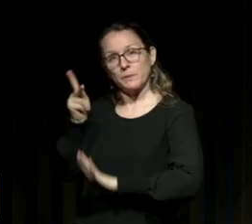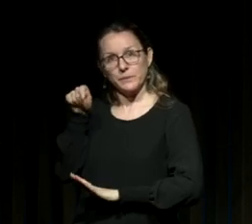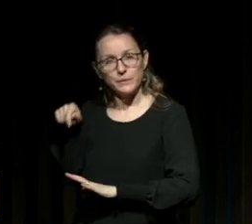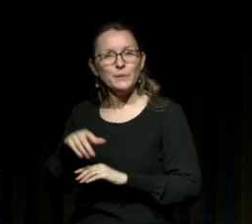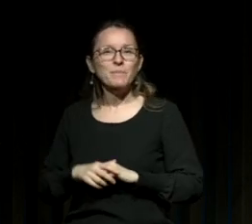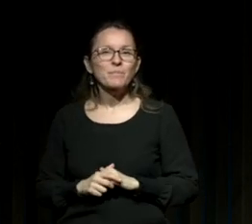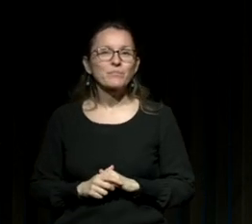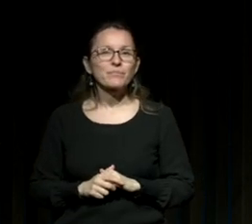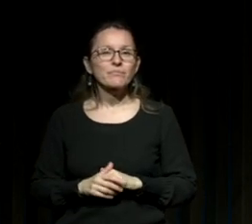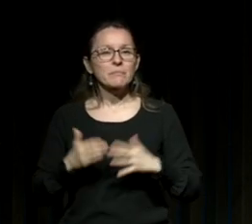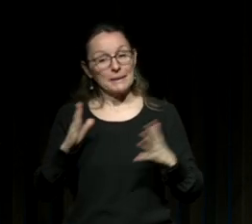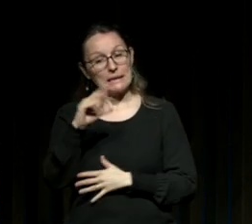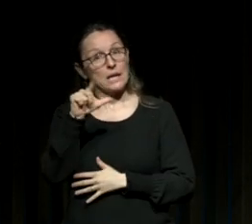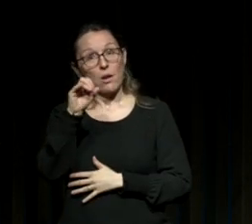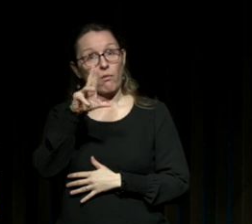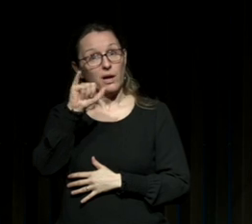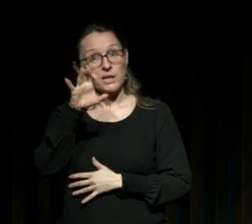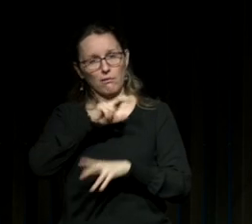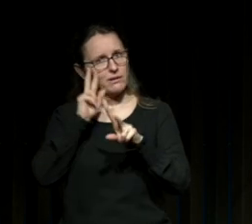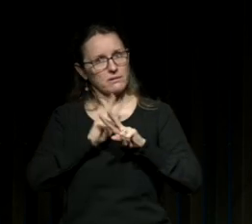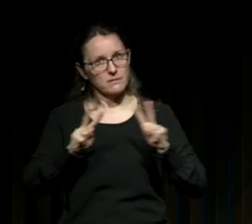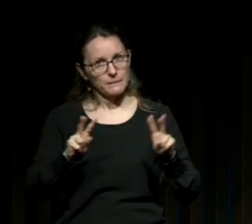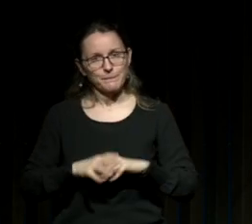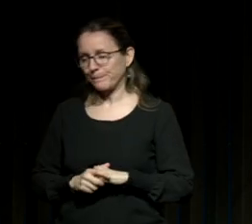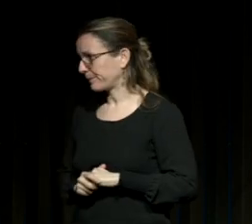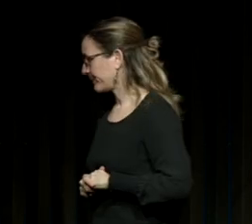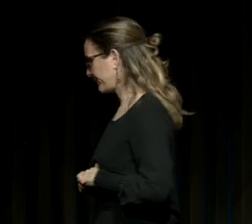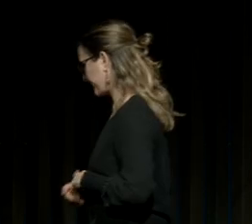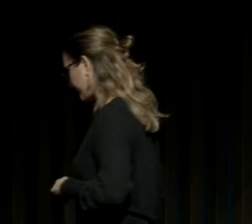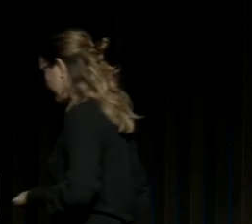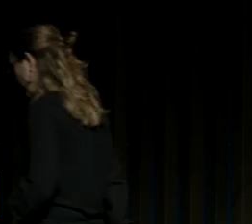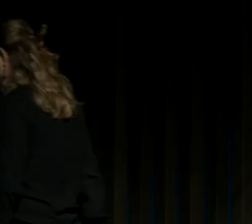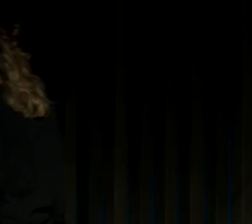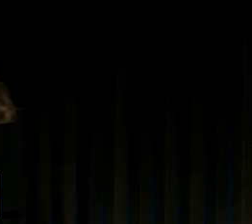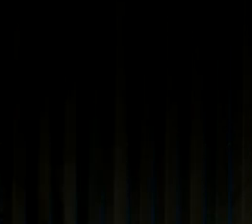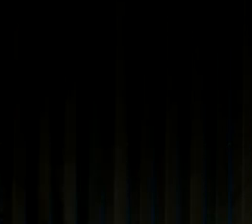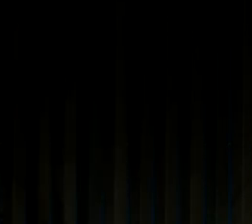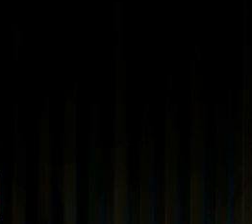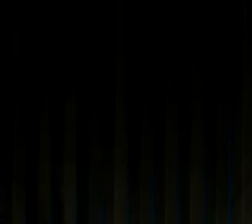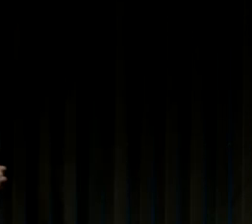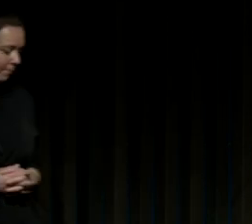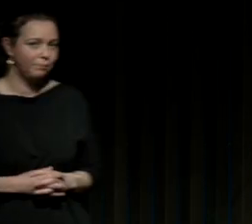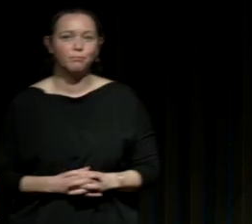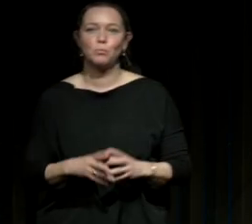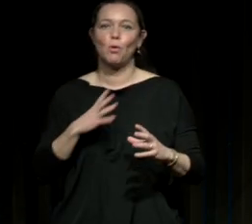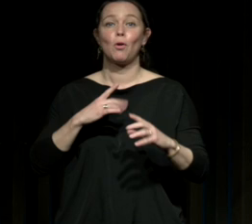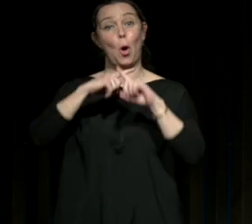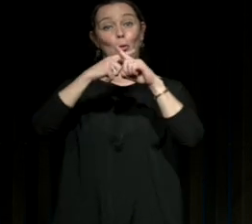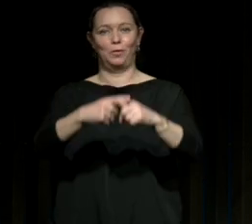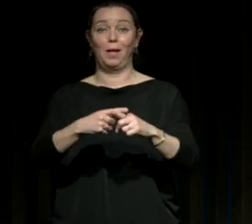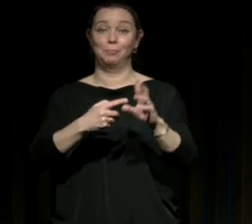du tout parlé de calories pour vous convaincre un peu plus vous montre ce travail ancien les auteurs